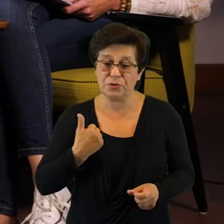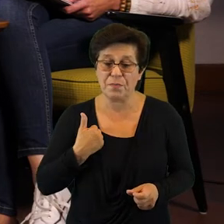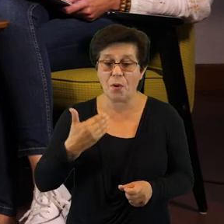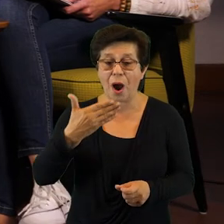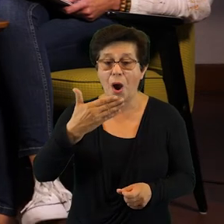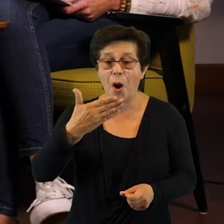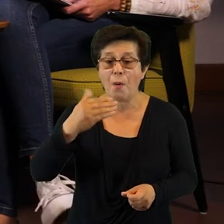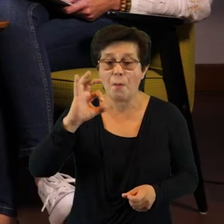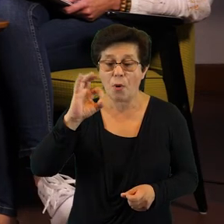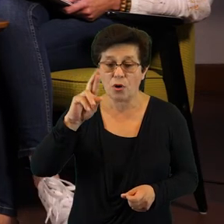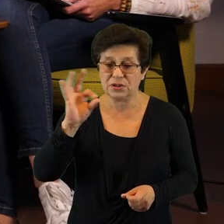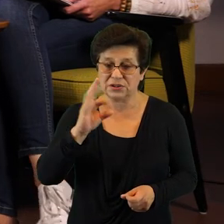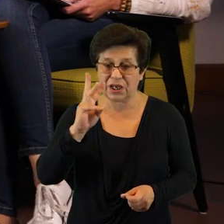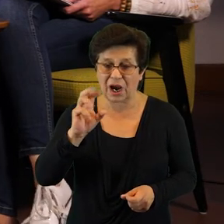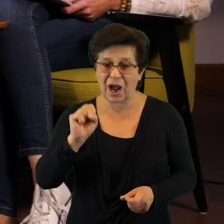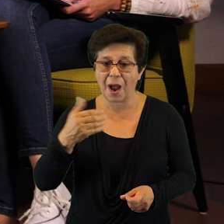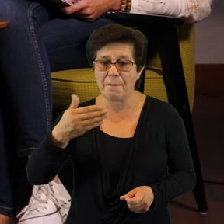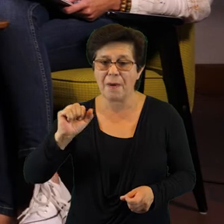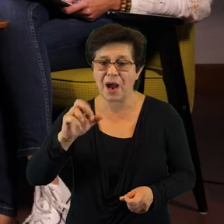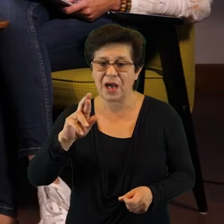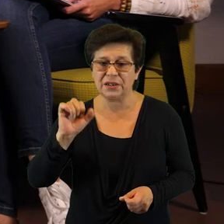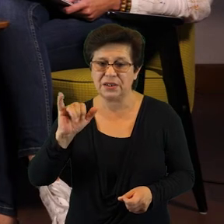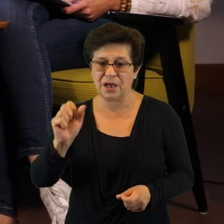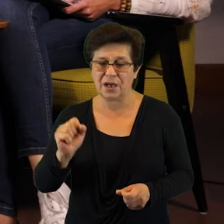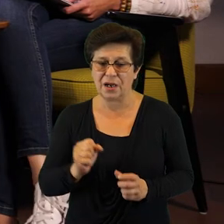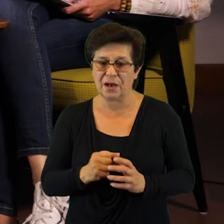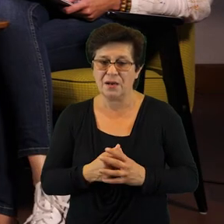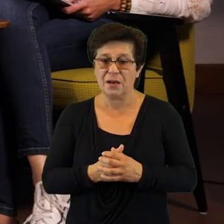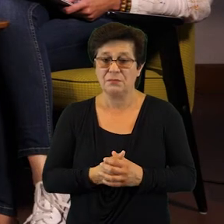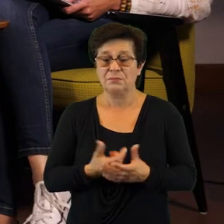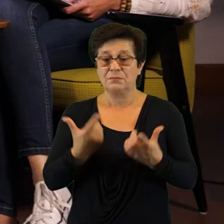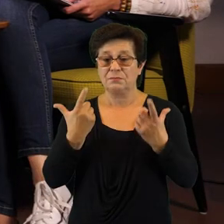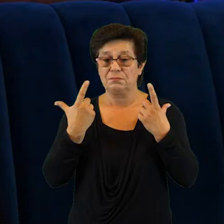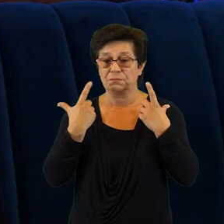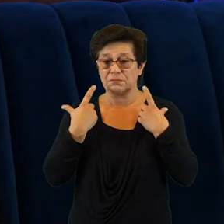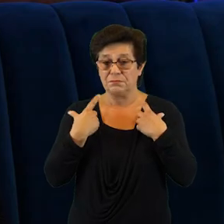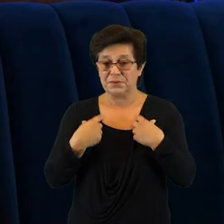Maria Morska właśnie pojawiła się pod Pikadorem,